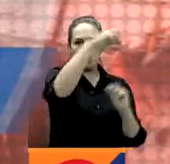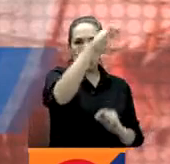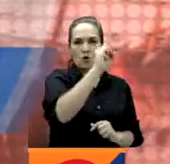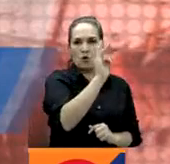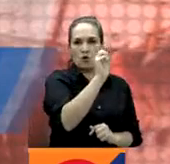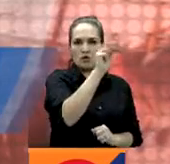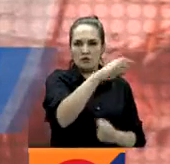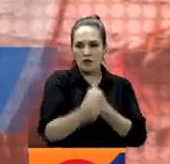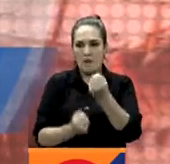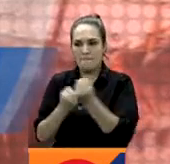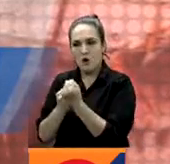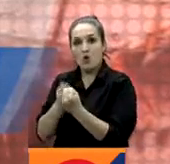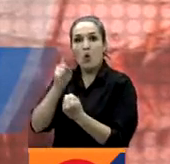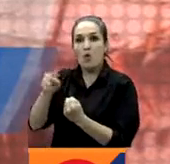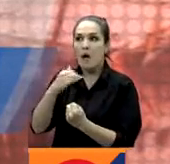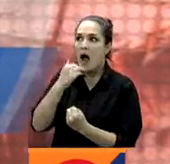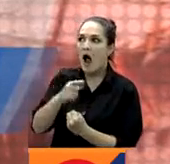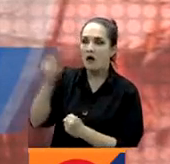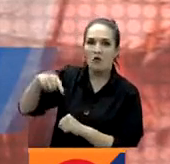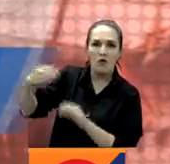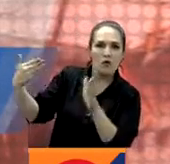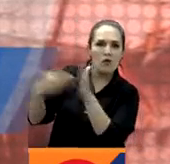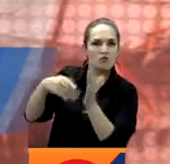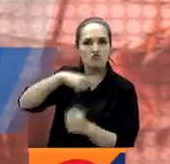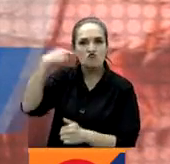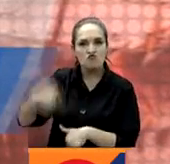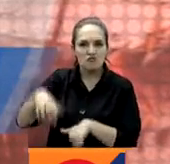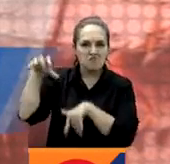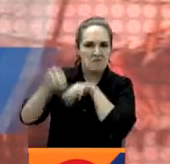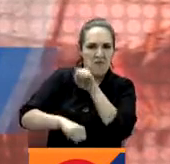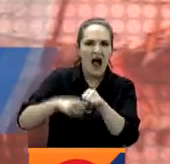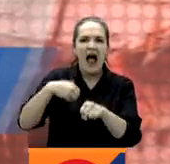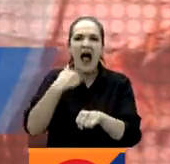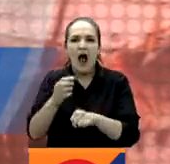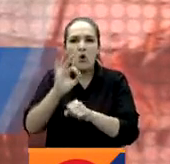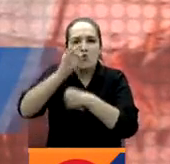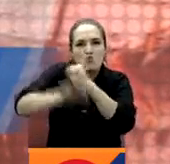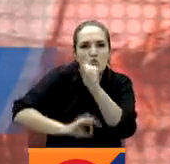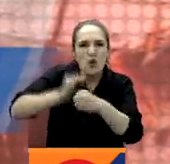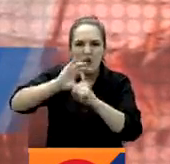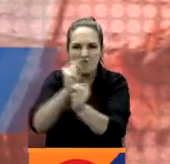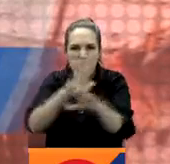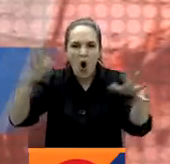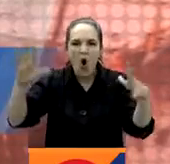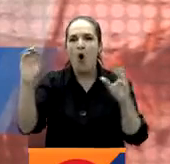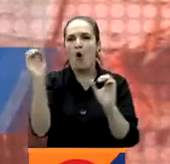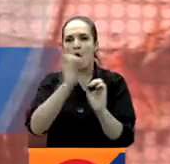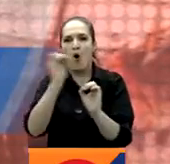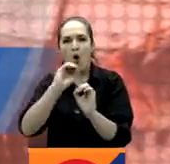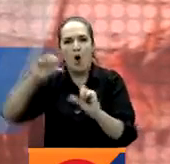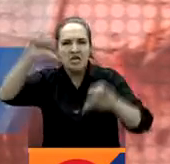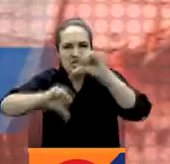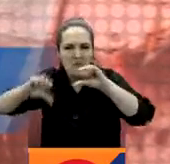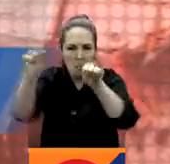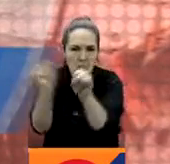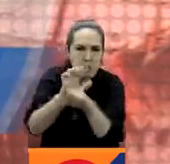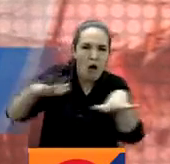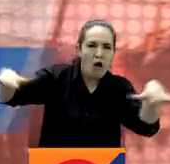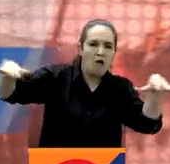ADICIONAL DE LA OTAN PARACACACA